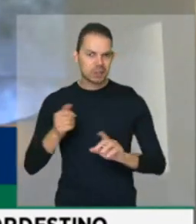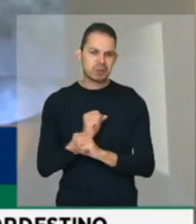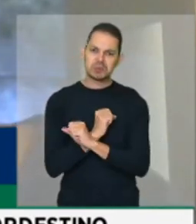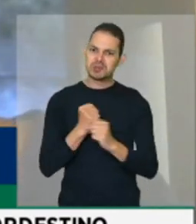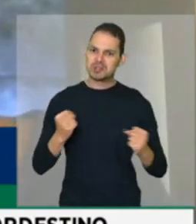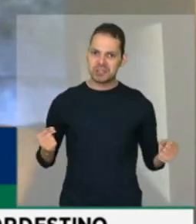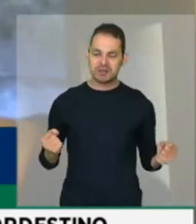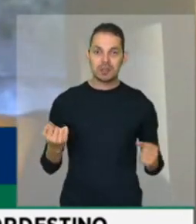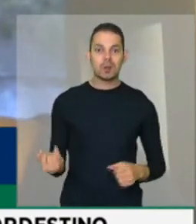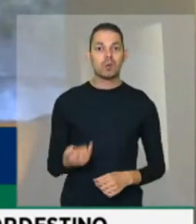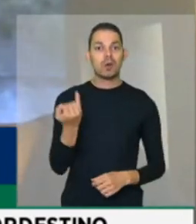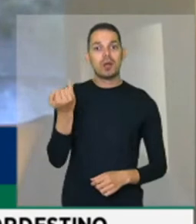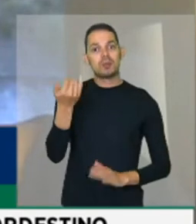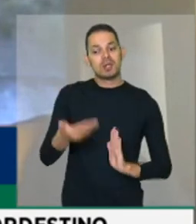FUNDAMENTAL QUE A CÂMARA SE DEBRUCE SOBRE ESSE TEMA É